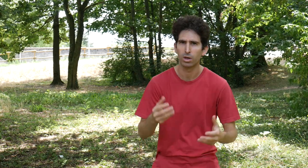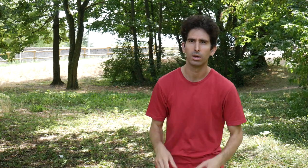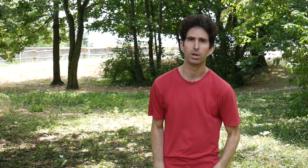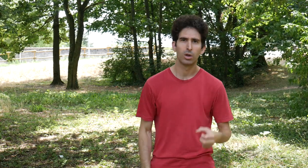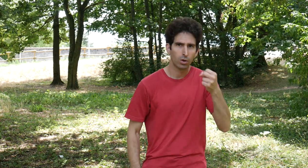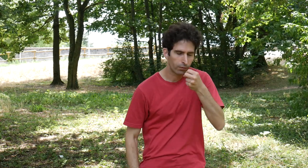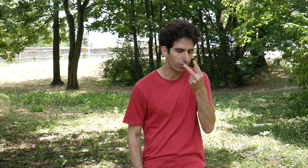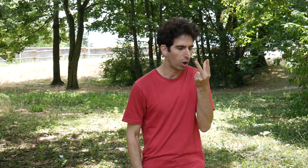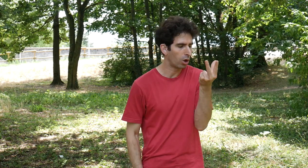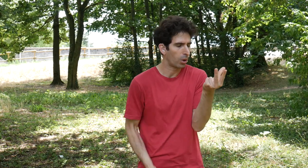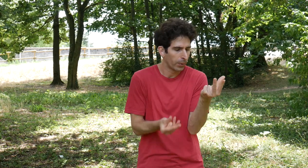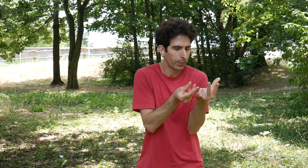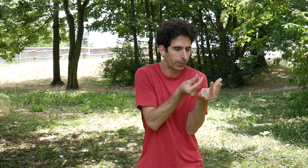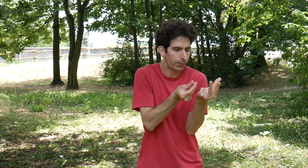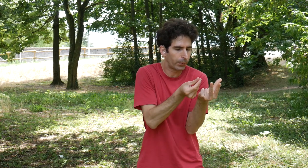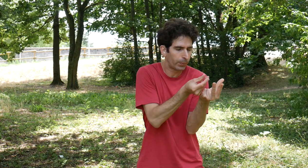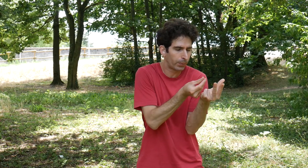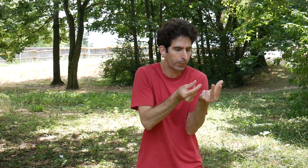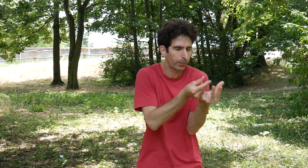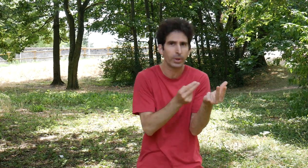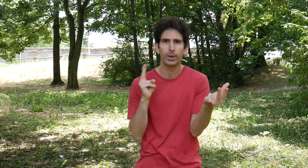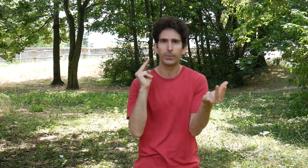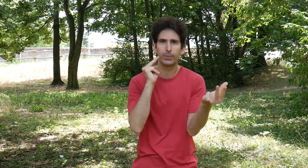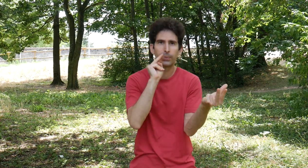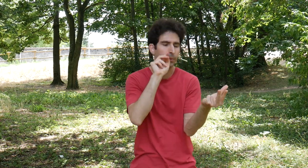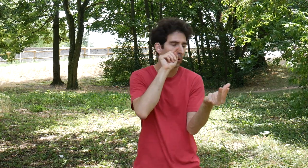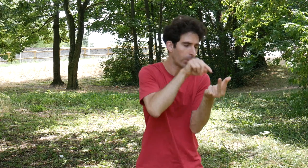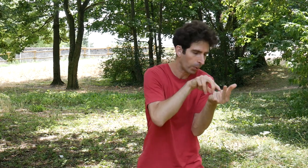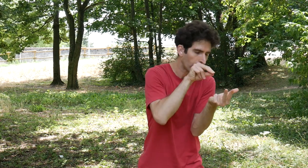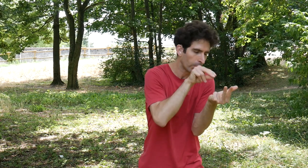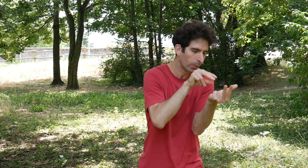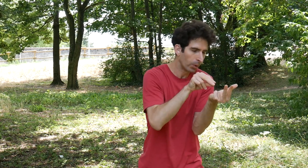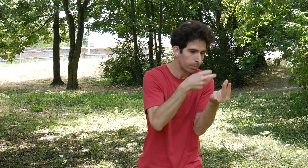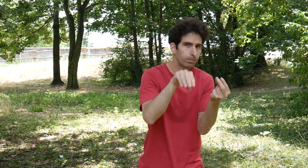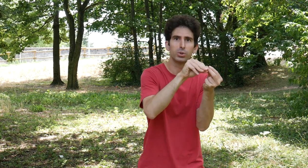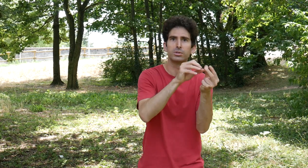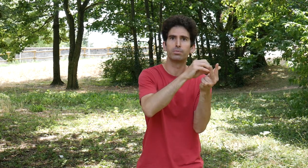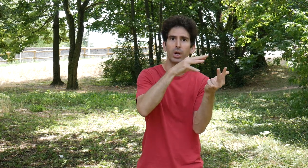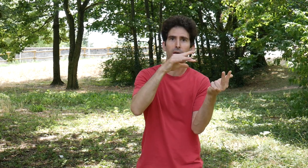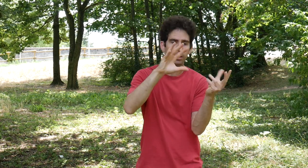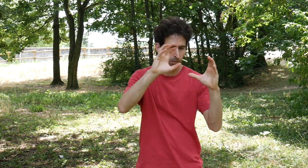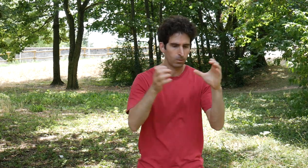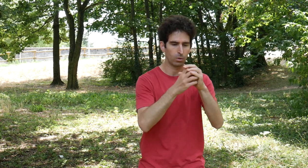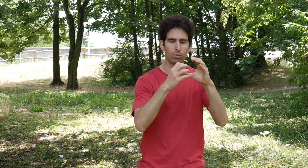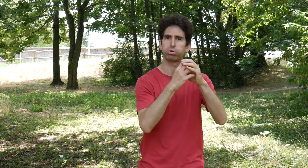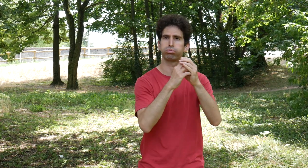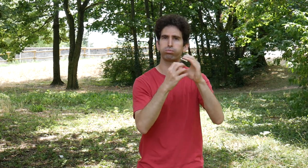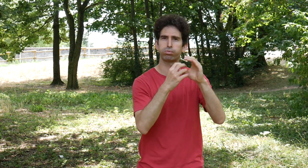Celle-ci est constituée du nectar d'une fleur aggloméré à son pollen.